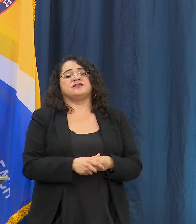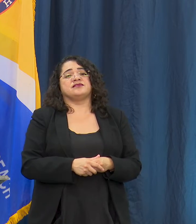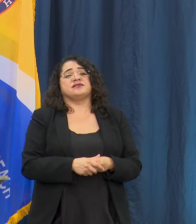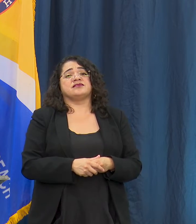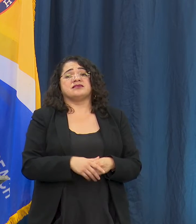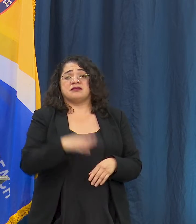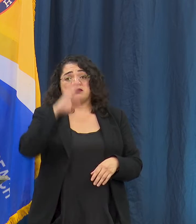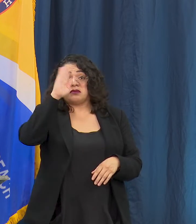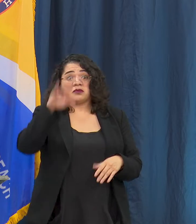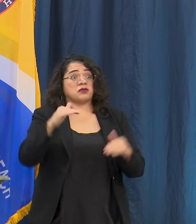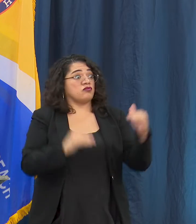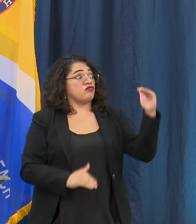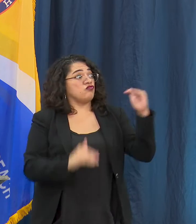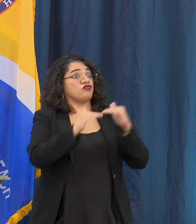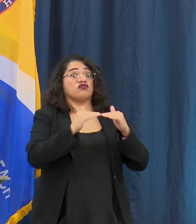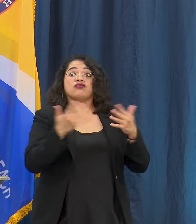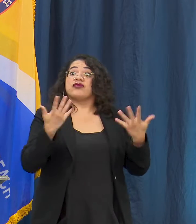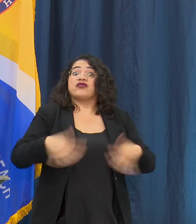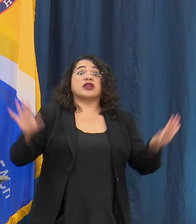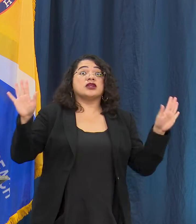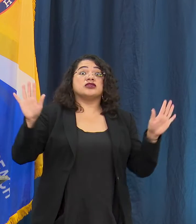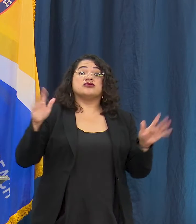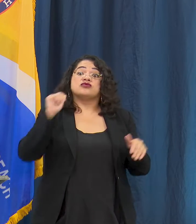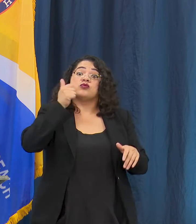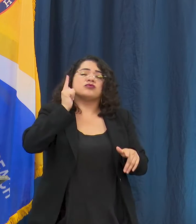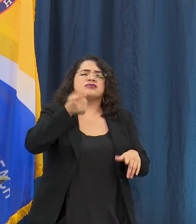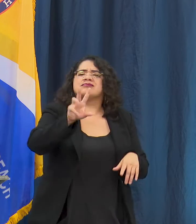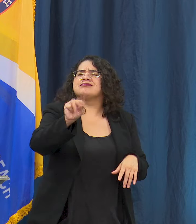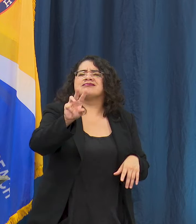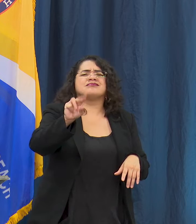nuestros comunidades especialmente nakum you needa negra también queremos